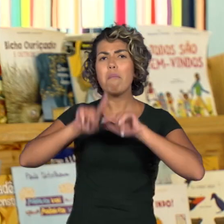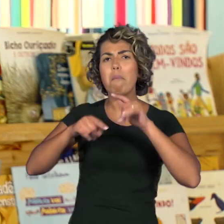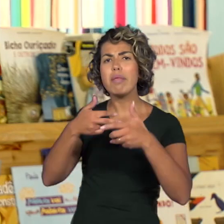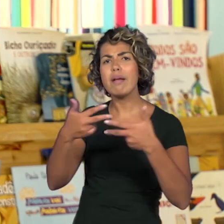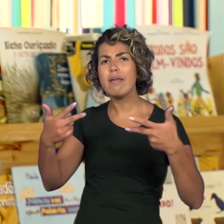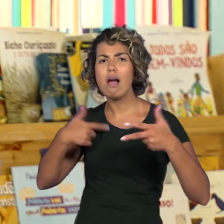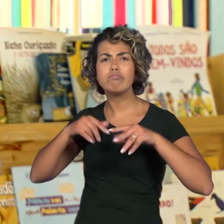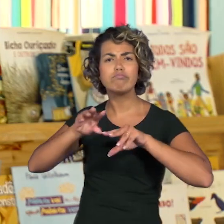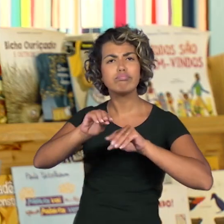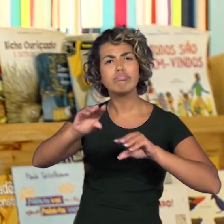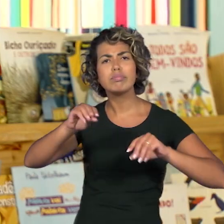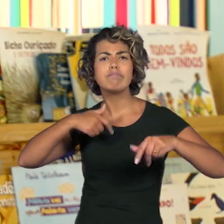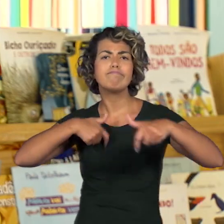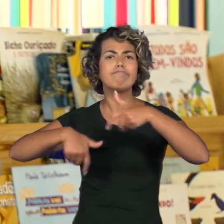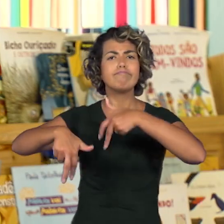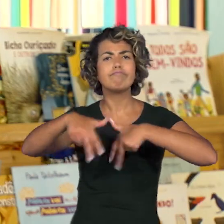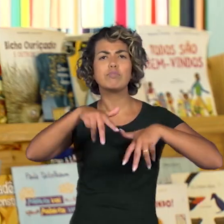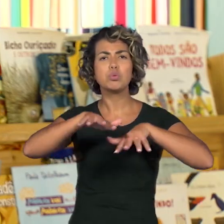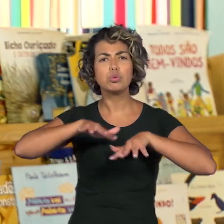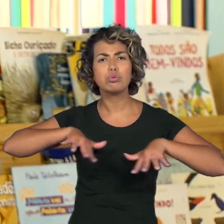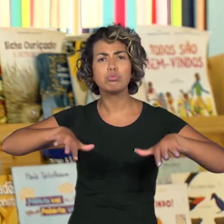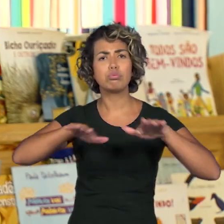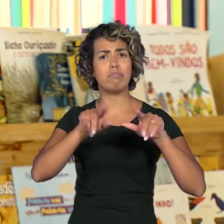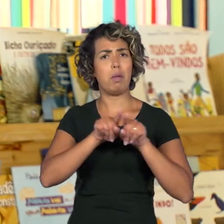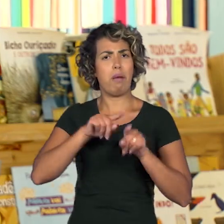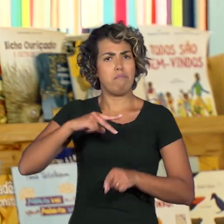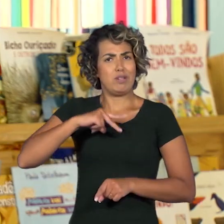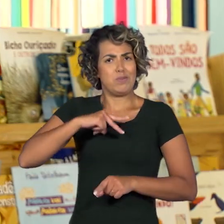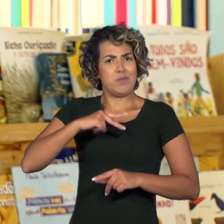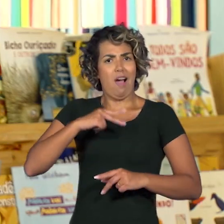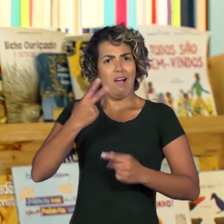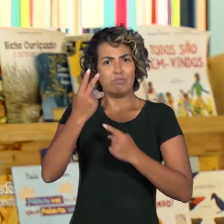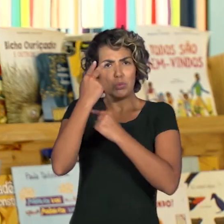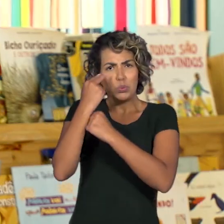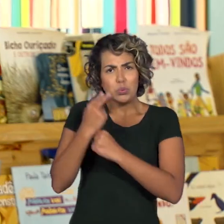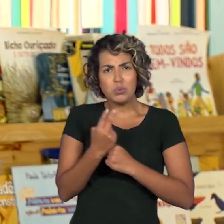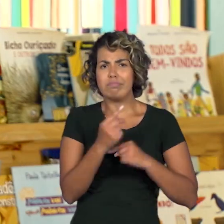E MATERIALIDADES, CUIDADOS DE ATENÇÃO PESSOAL E OUTROS TEMAS.